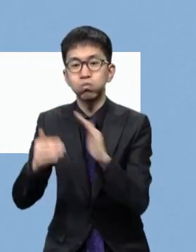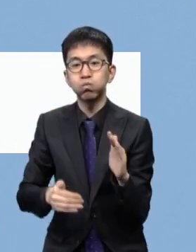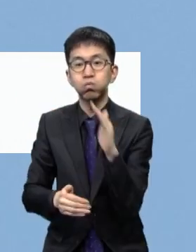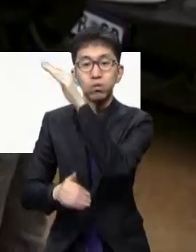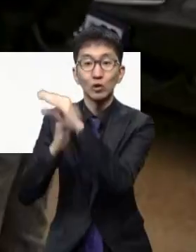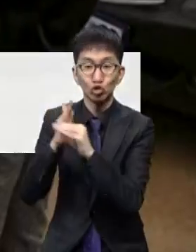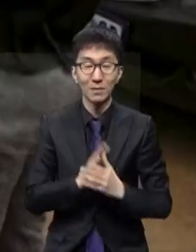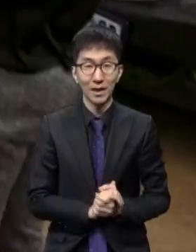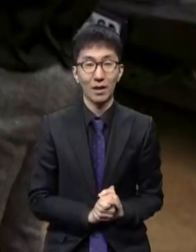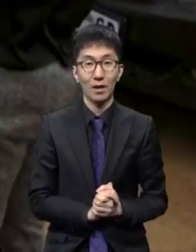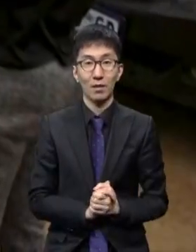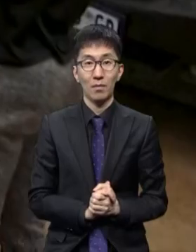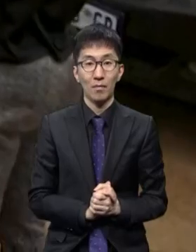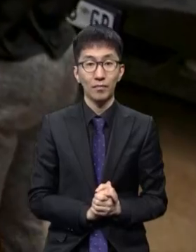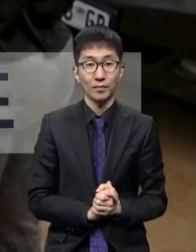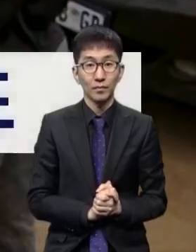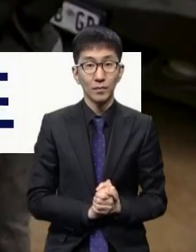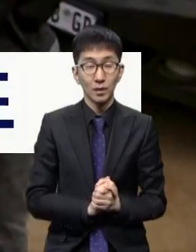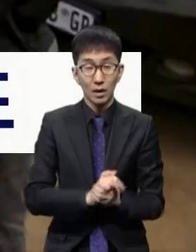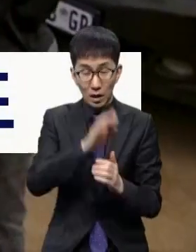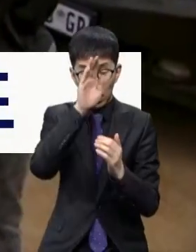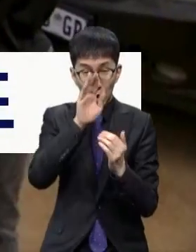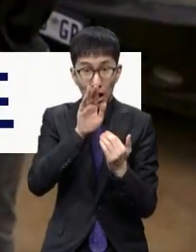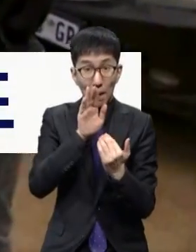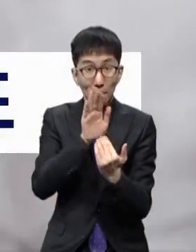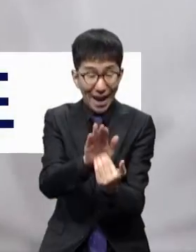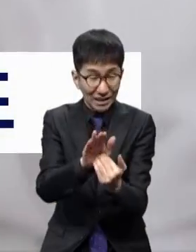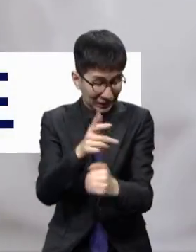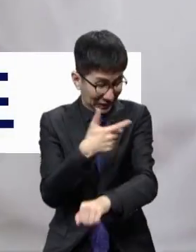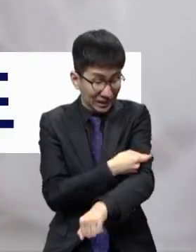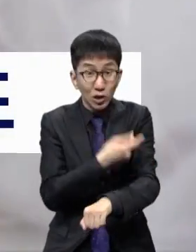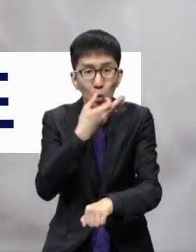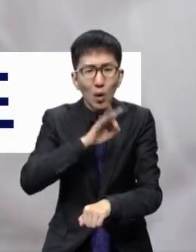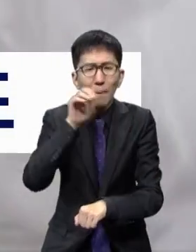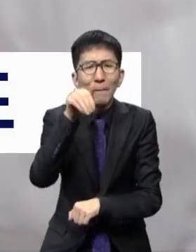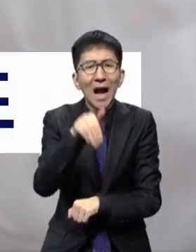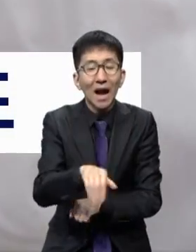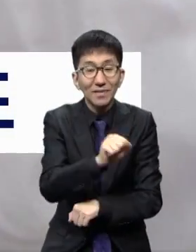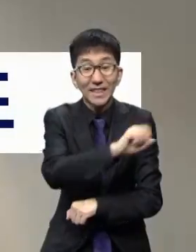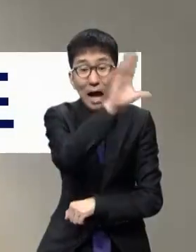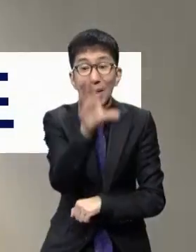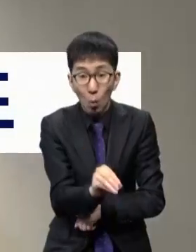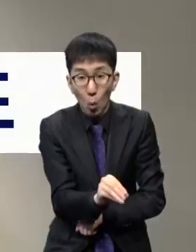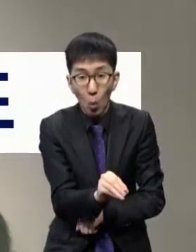(기자) 백신 효과를 떨어뜨리는 것으로 보고된 남아공발 변이 바이러스에 대한 우려도 커지고 있습니다.